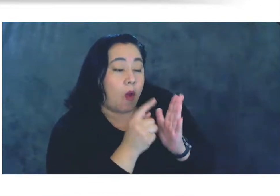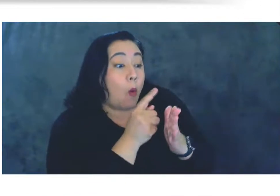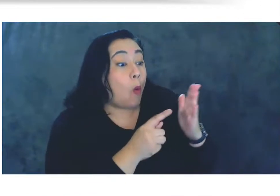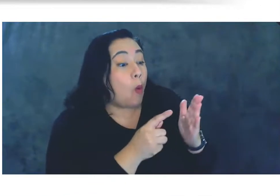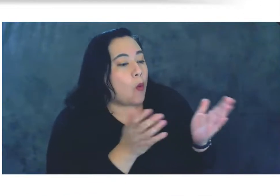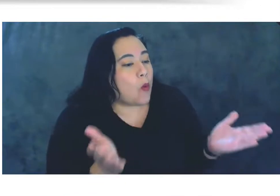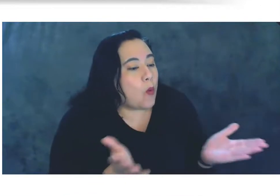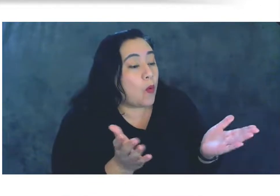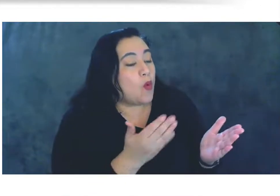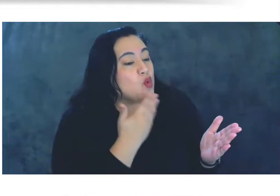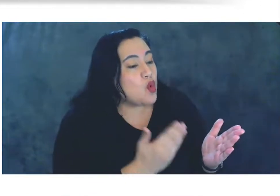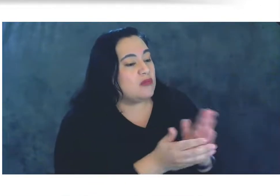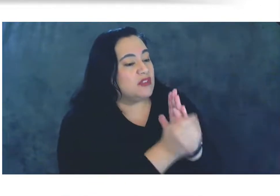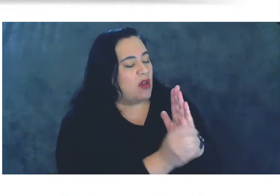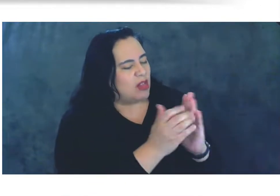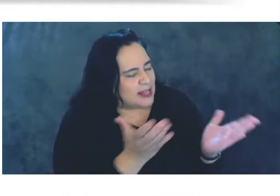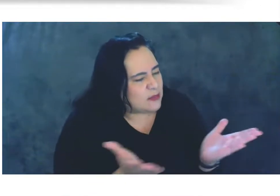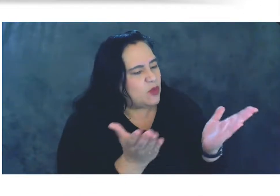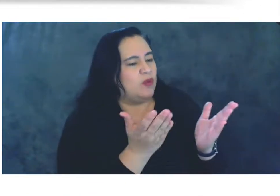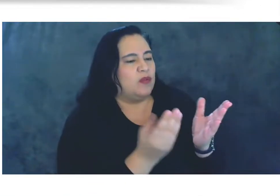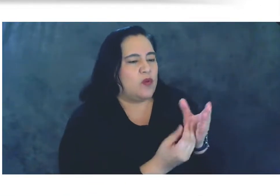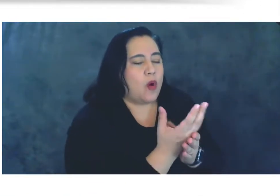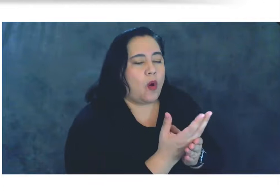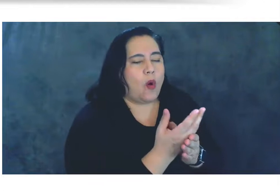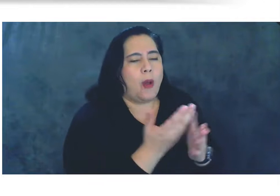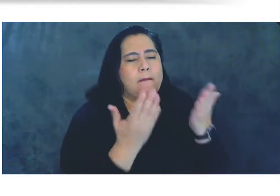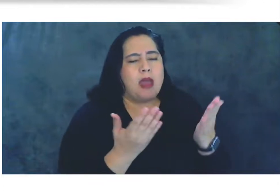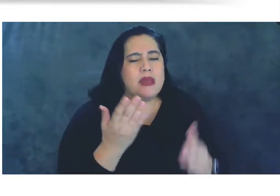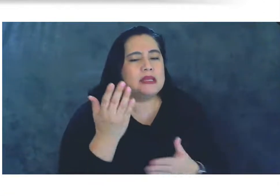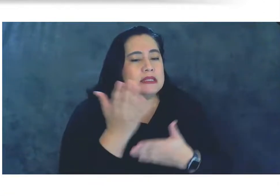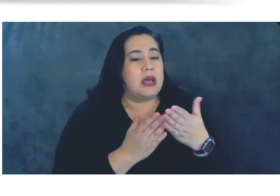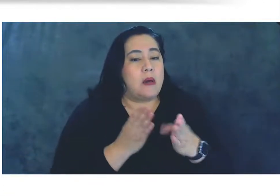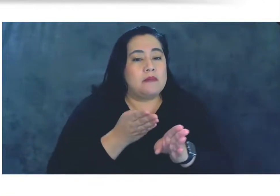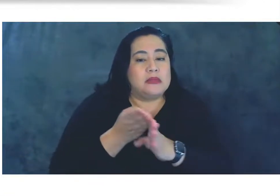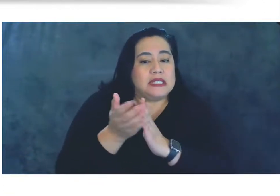Encontrar áreas de mejoramiento en las que tal ... vez no nos hemos centrado.